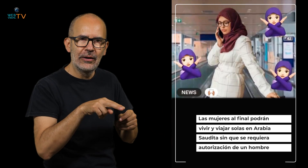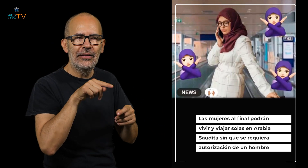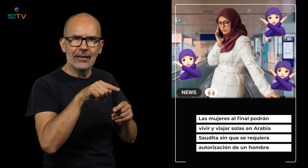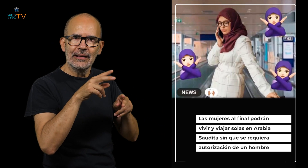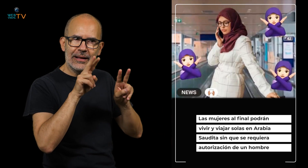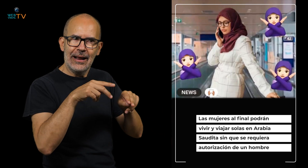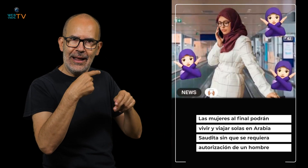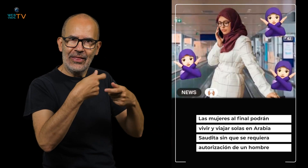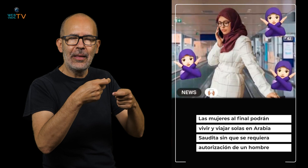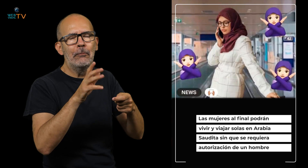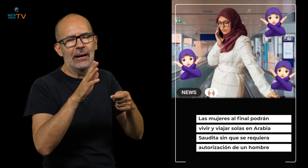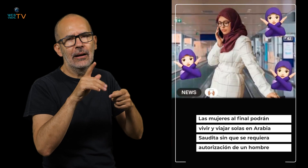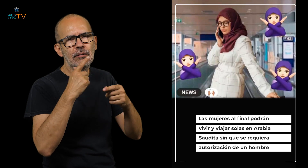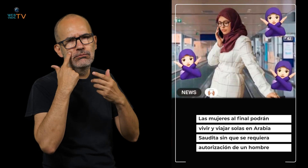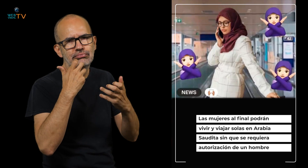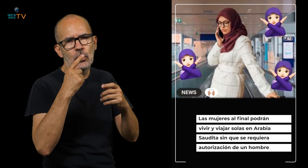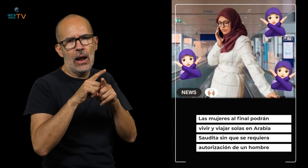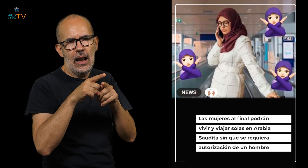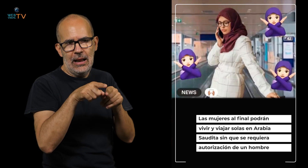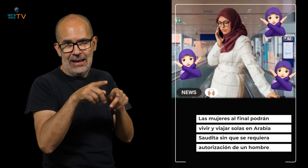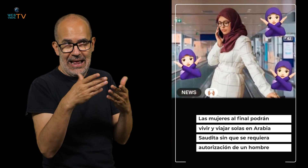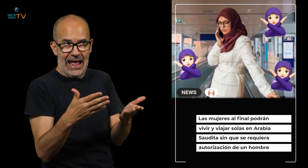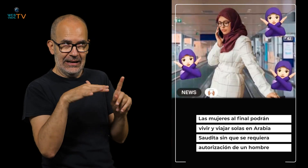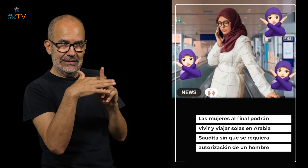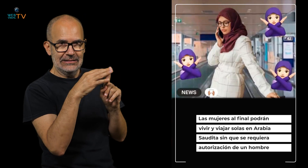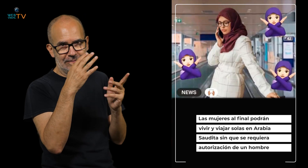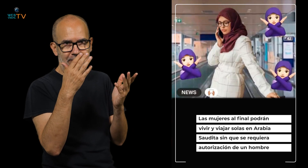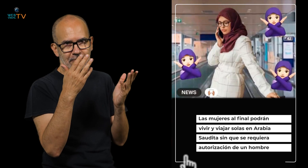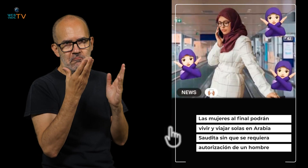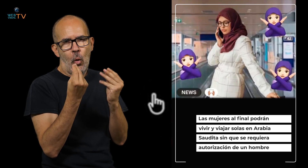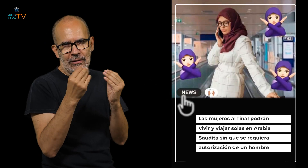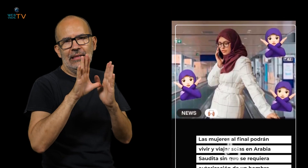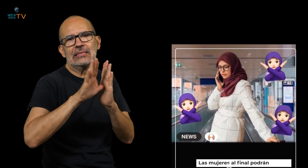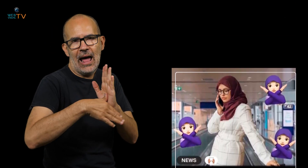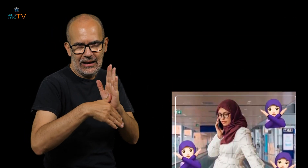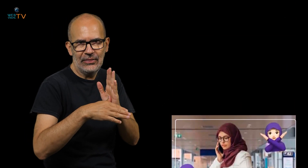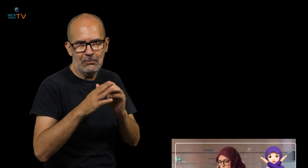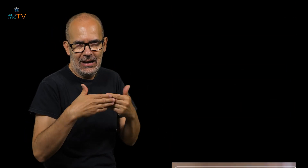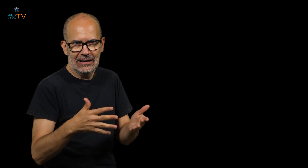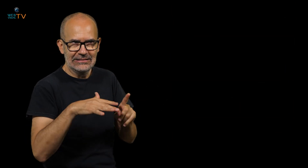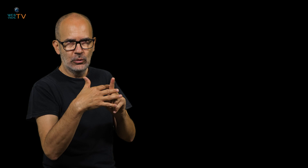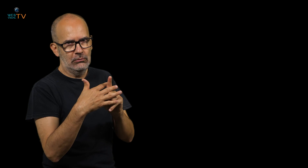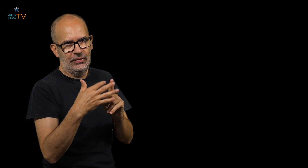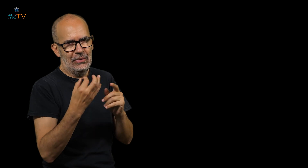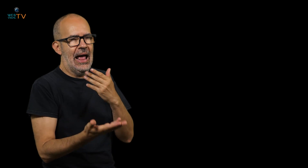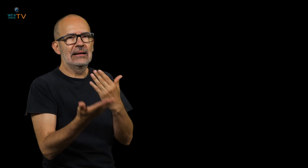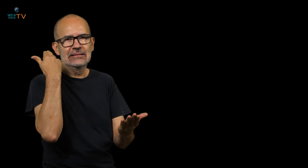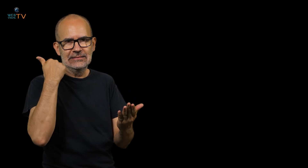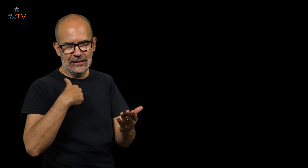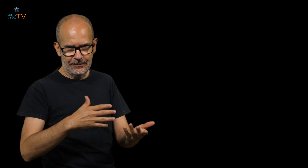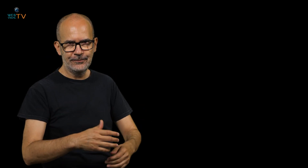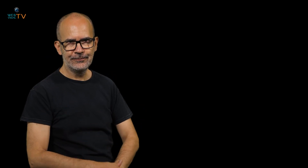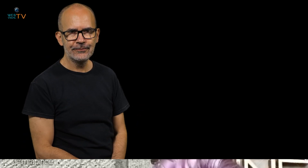aunque reconocen que los cambios han sido tardíos.